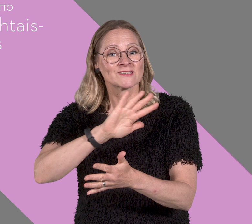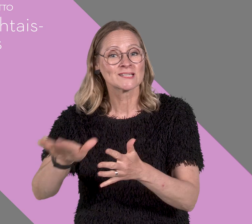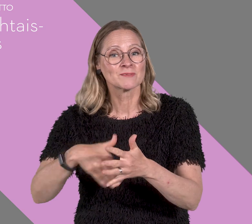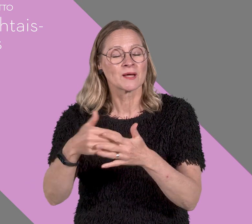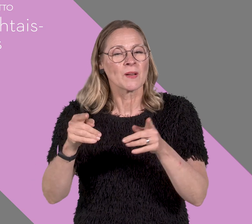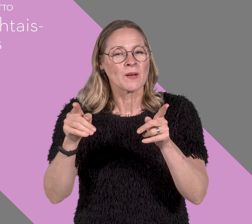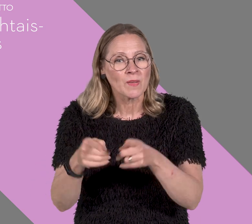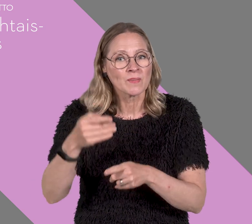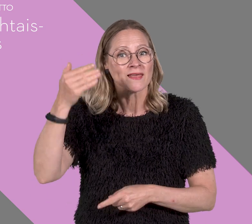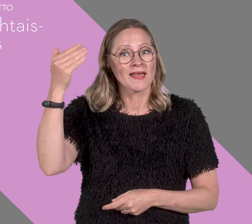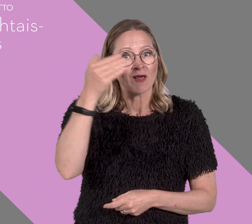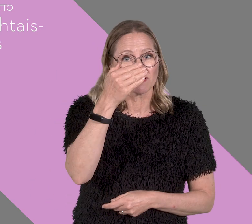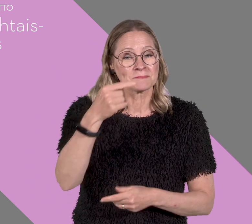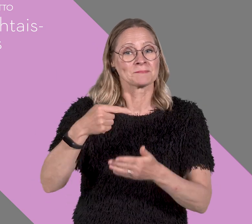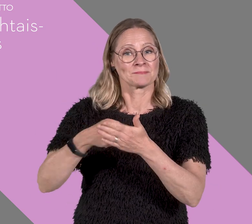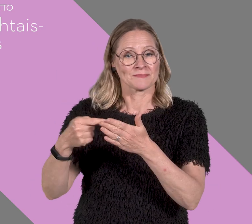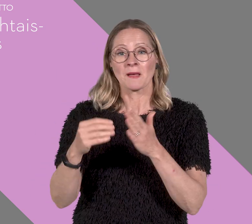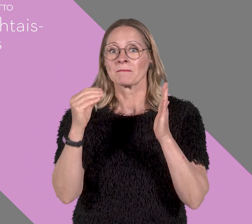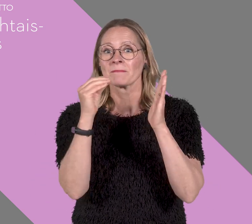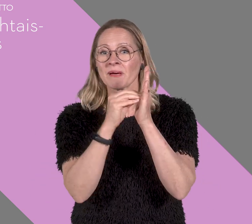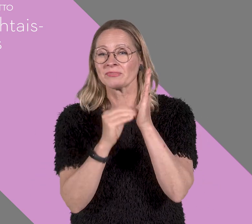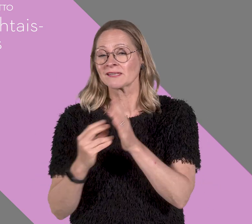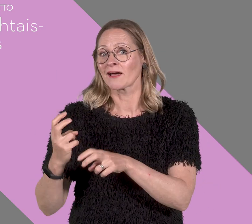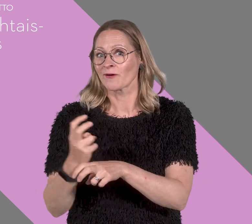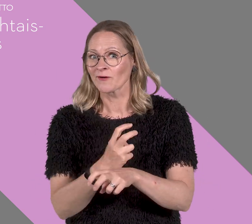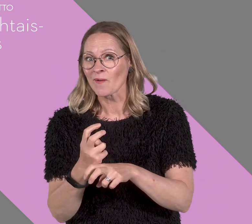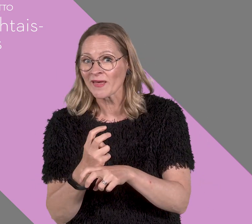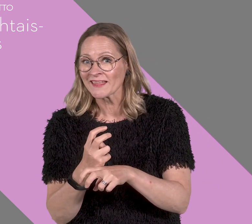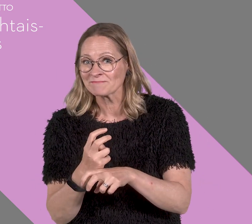viittomakielinen lyhytelokuva ”Matikan koe”.